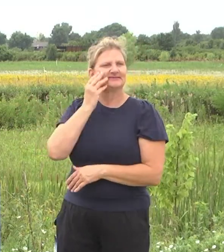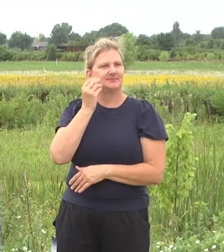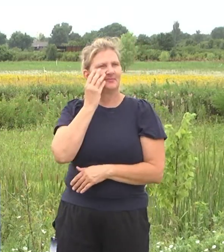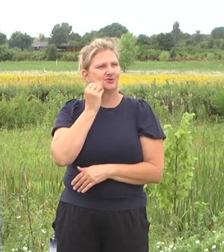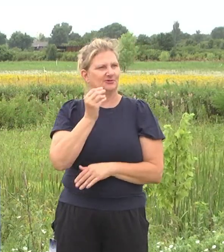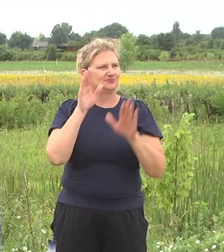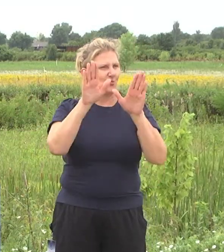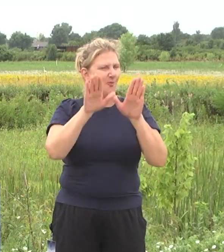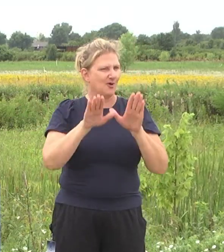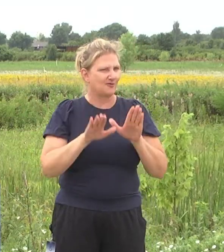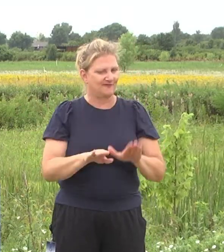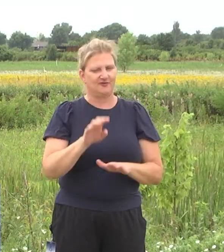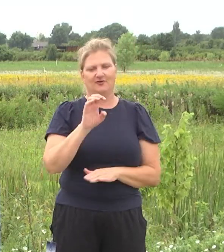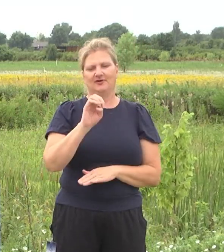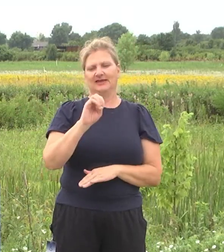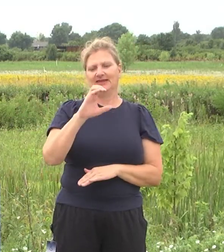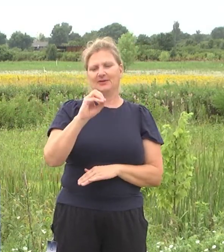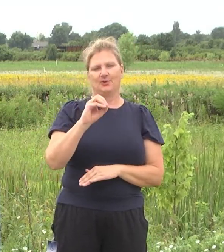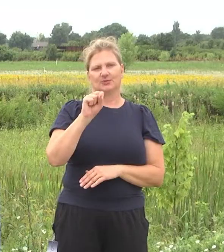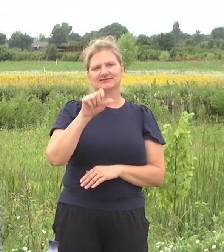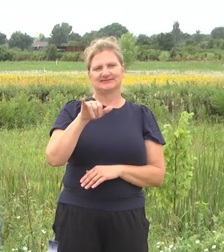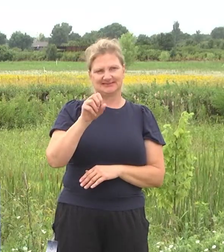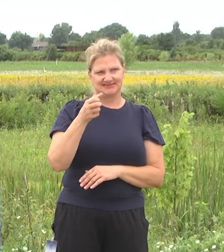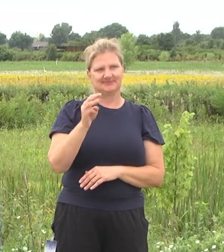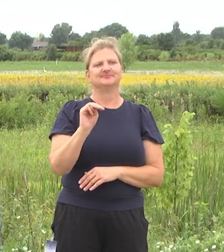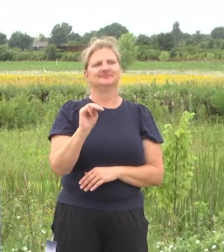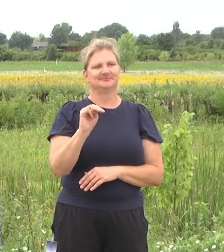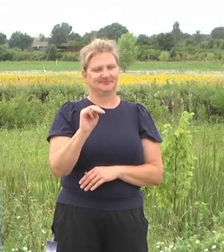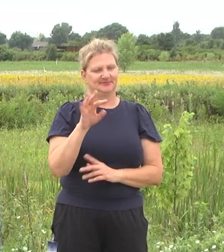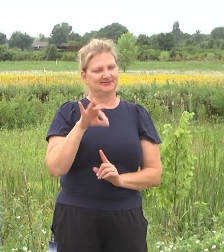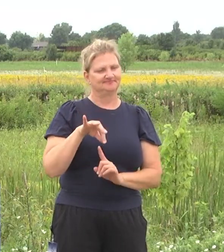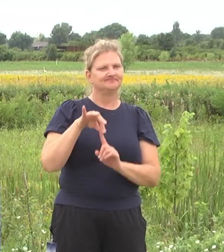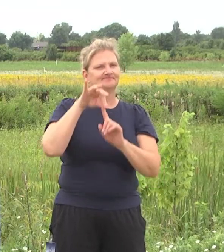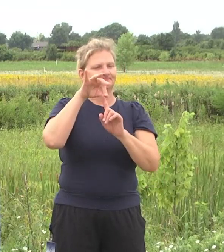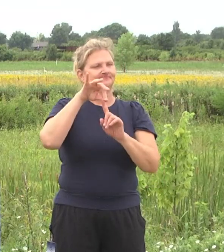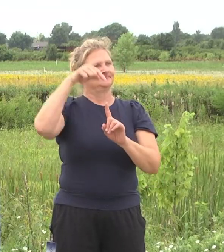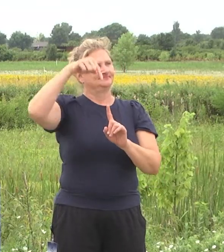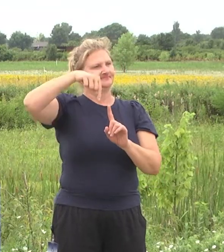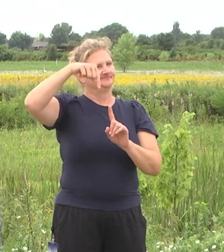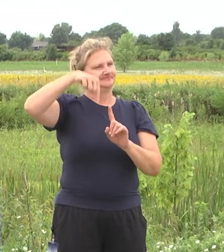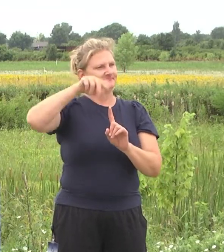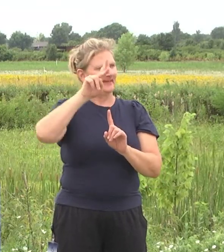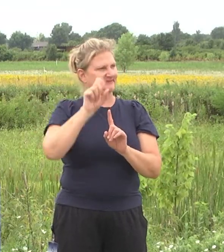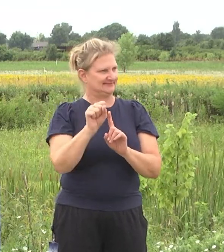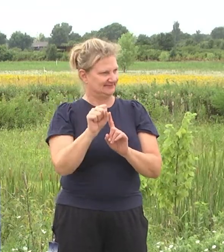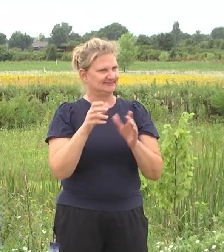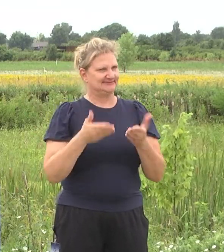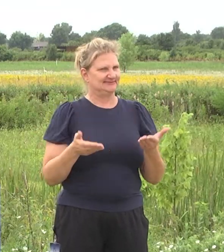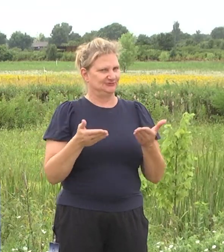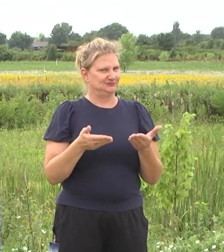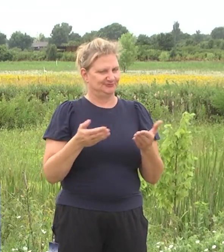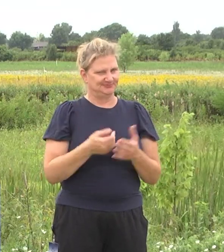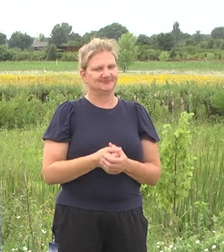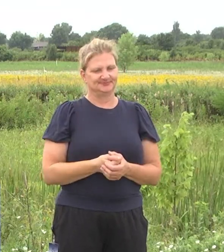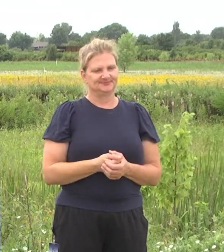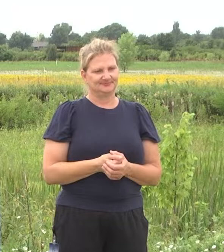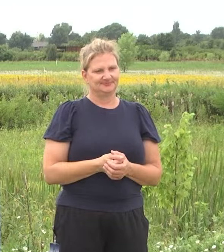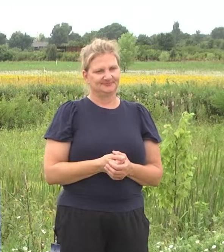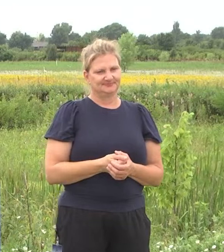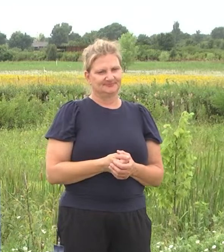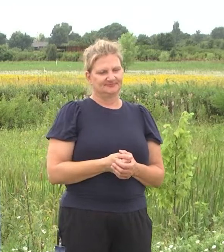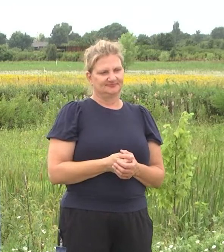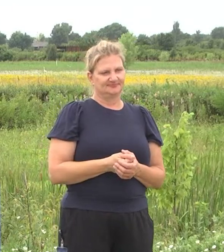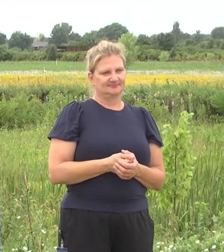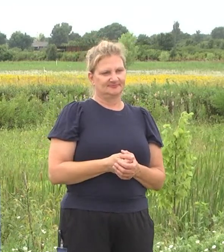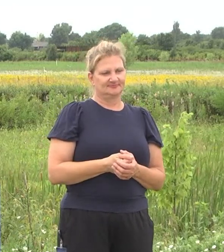Un ecosistema maravilloso, único en esta zona de Kansas. Con el tiempo, el paseo marítimo lo rodeará